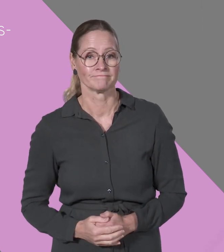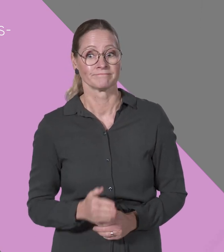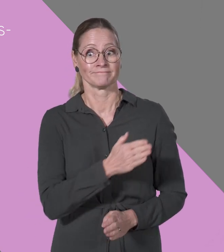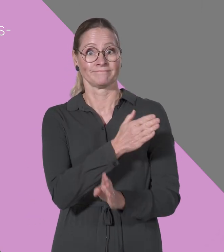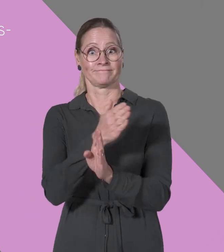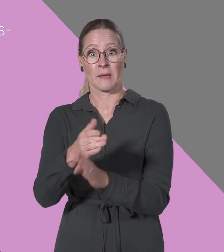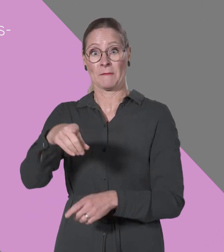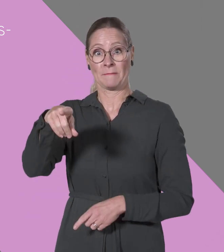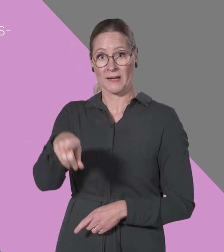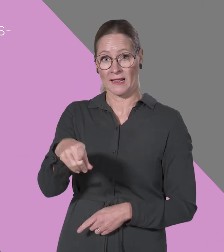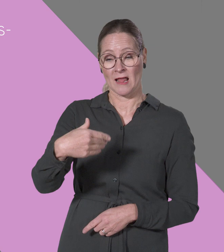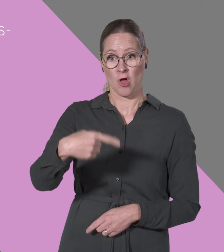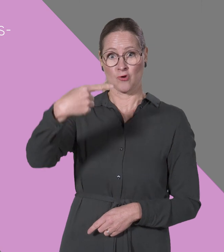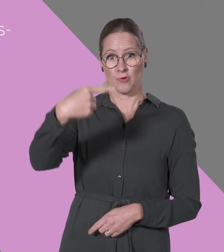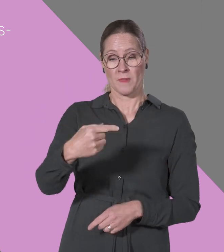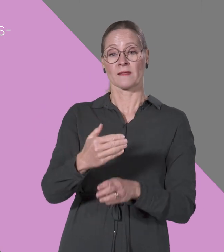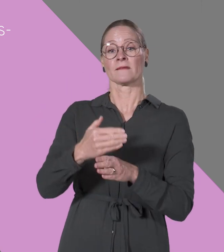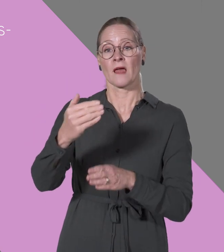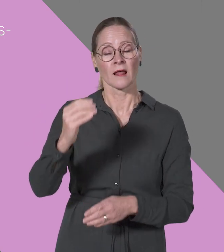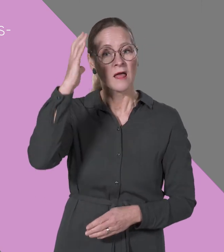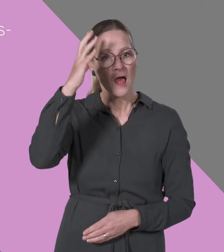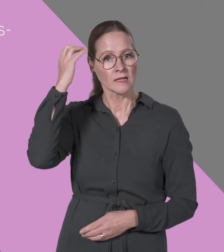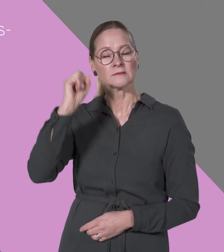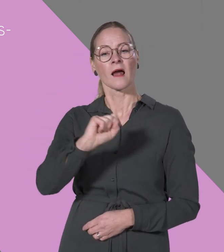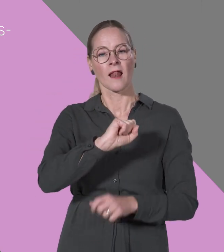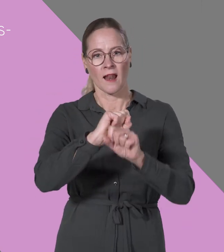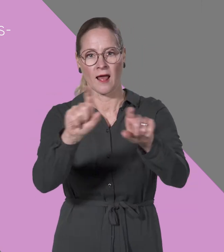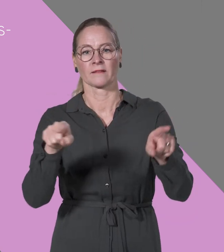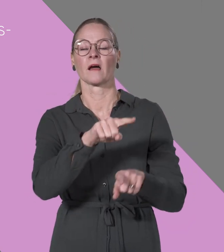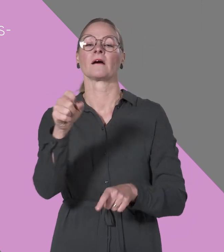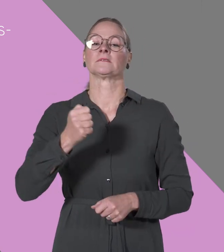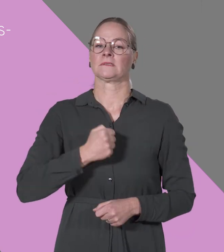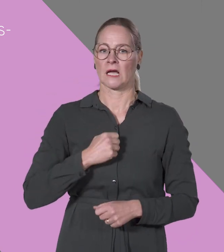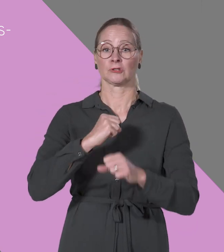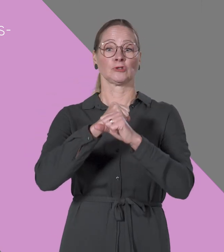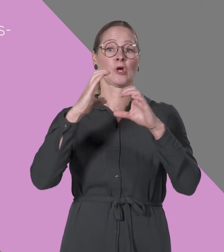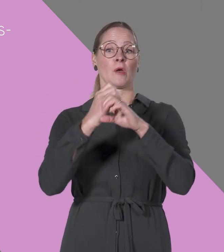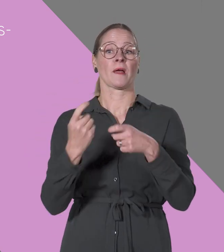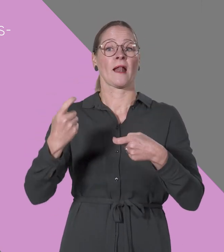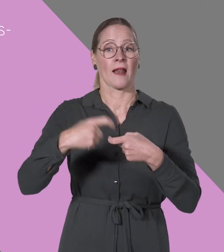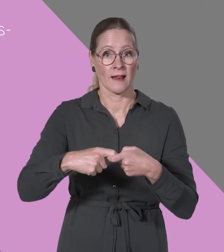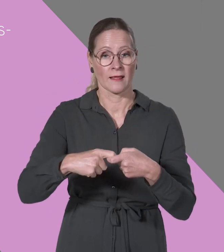Saatte perjantaina klo 10 jälkeen Aliisalta Zoom-linkin, -